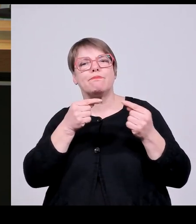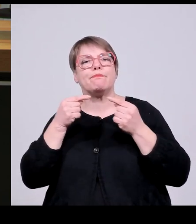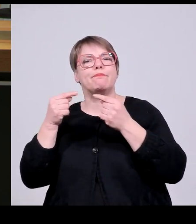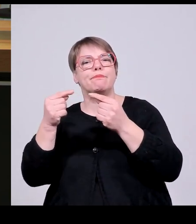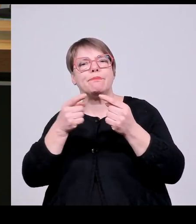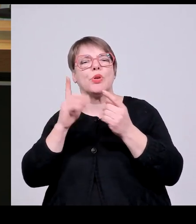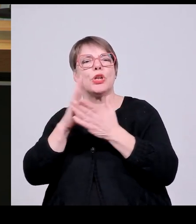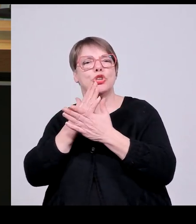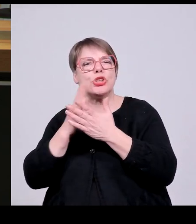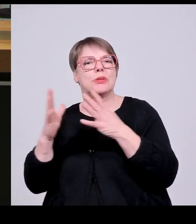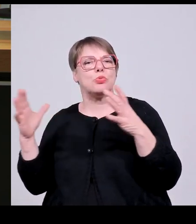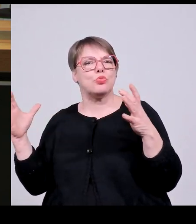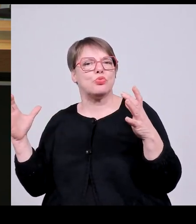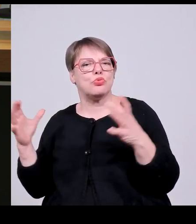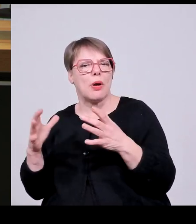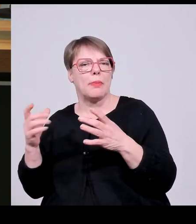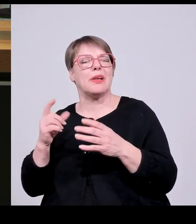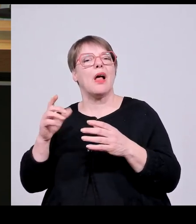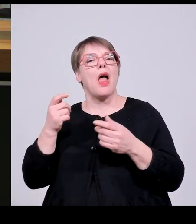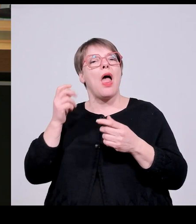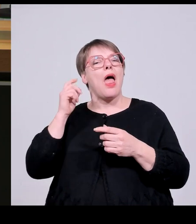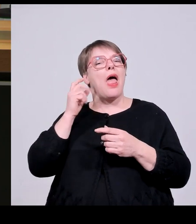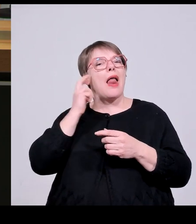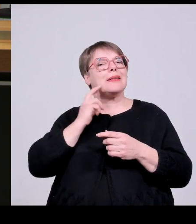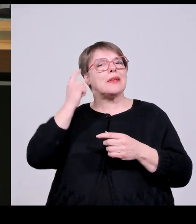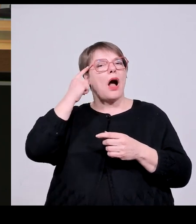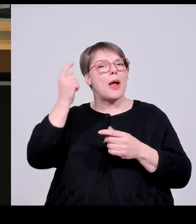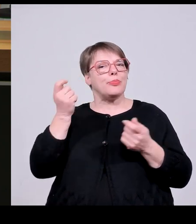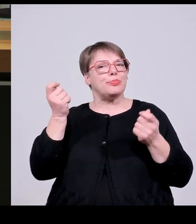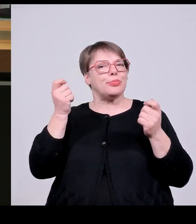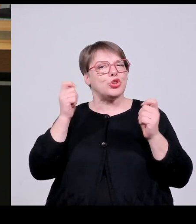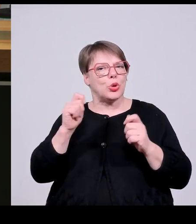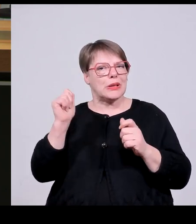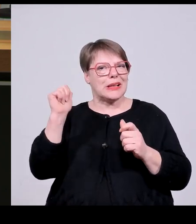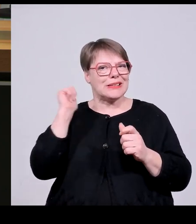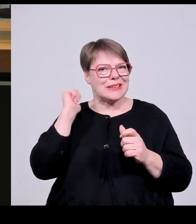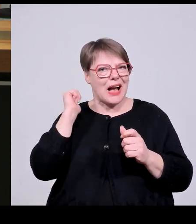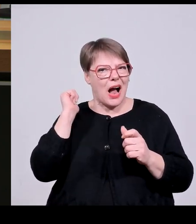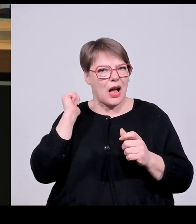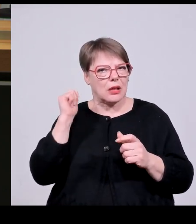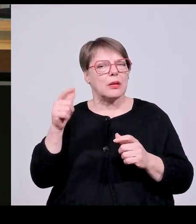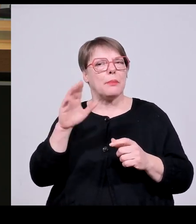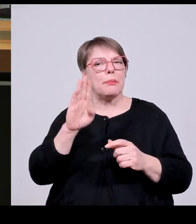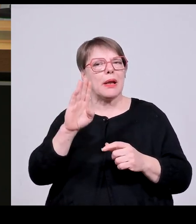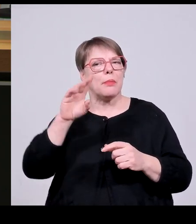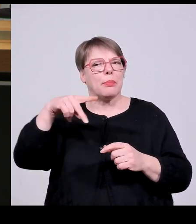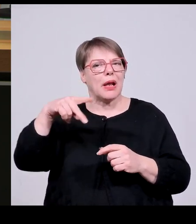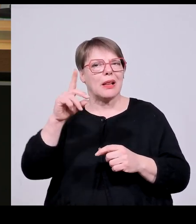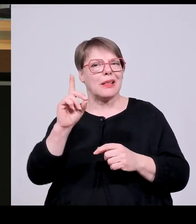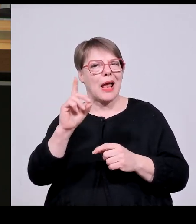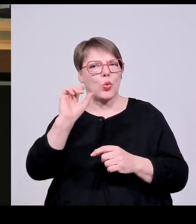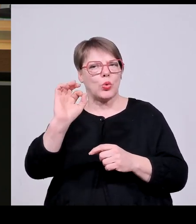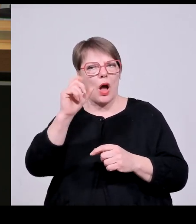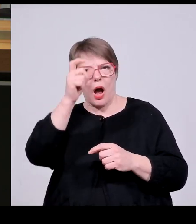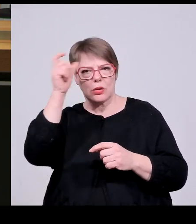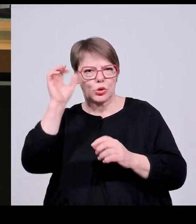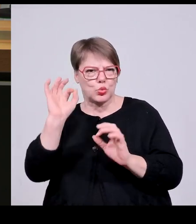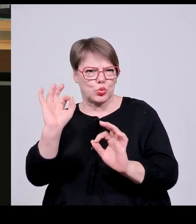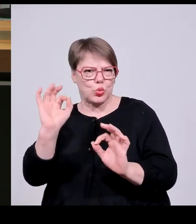Basis von unabhängigen Rechtsgutachten zu einer gemeinsamen Rechtsauffassung zu kommen. Ich bin überzeugt, dass niemand von uns profitiert, wenn nach